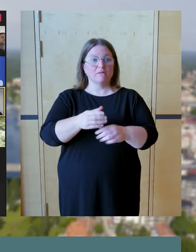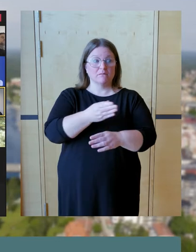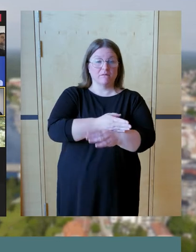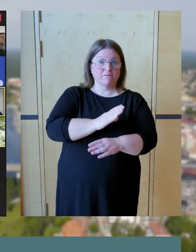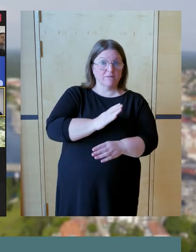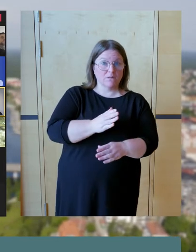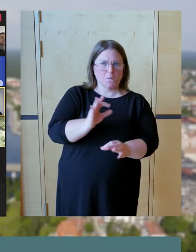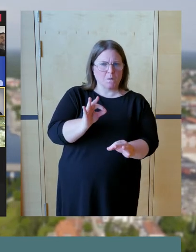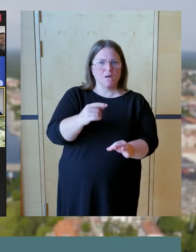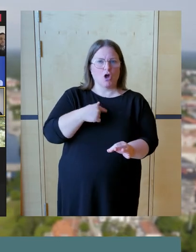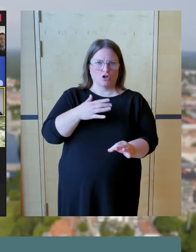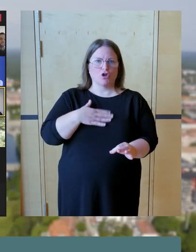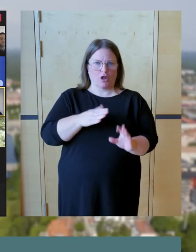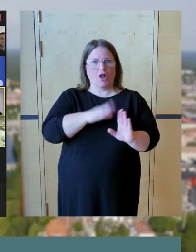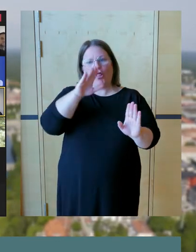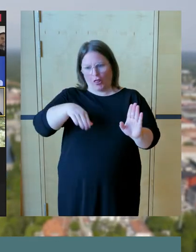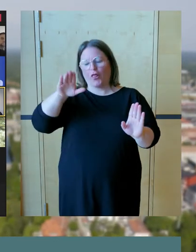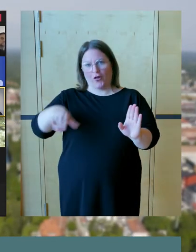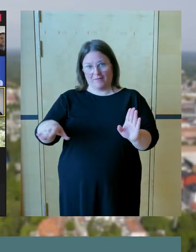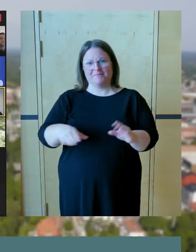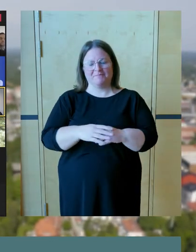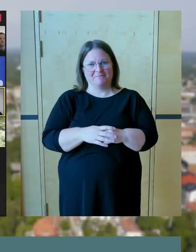Sedan tycker jag blir glad att höra när låren säger